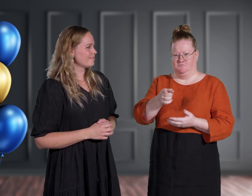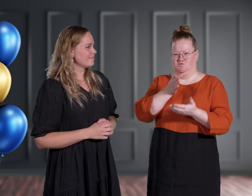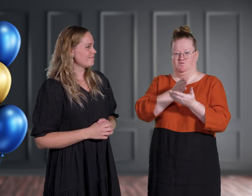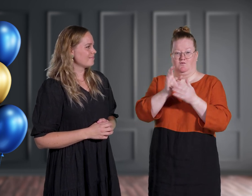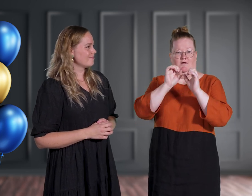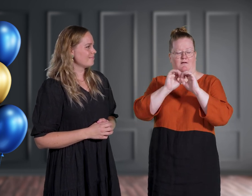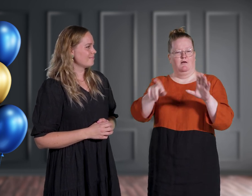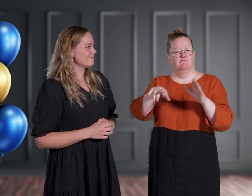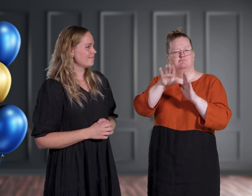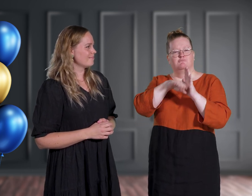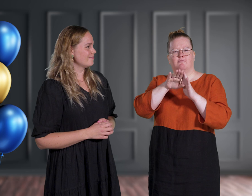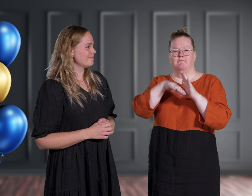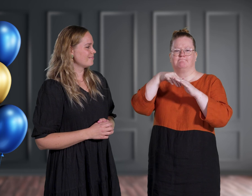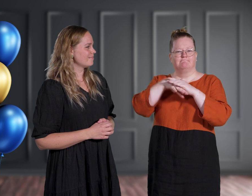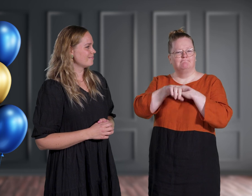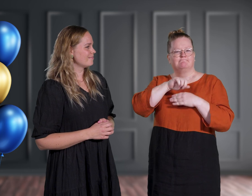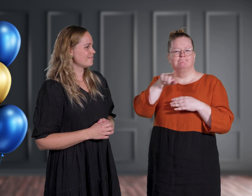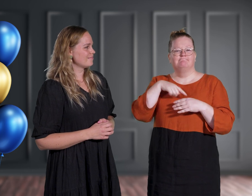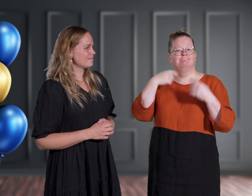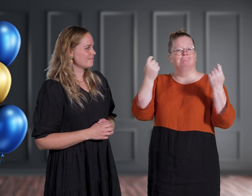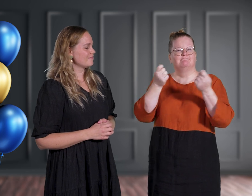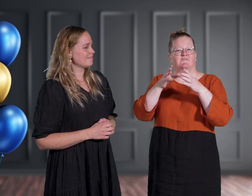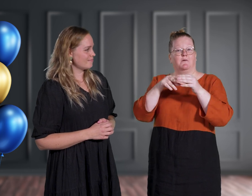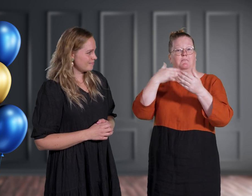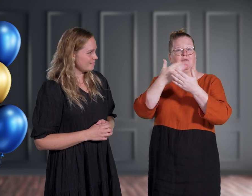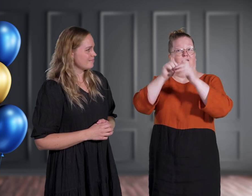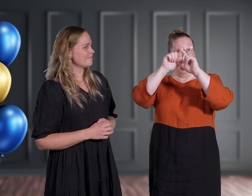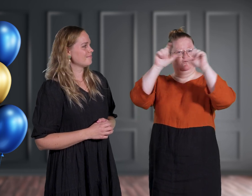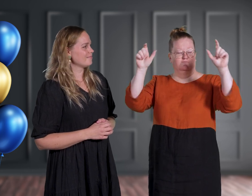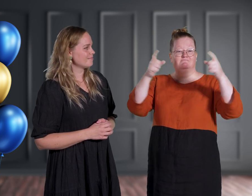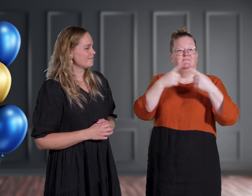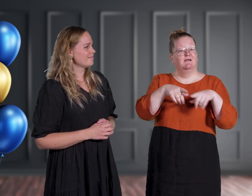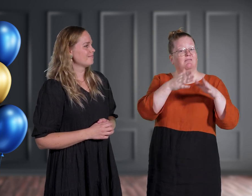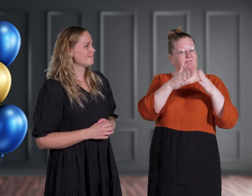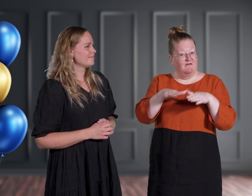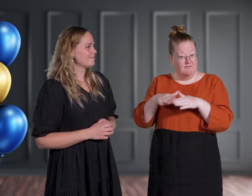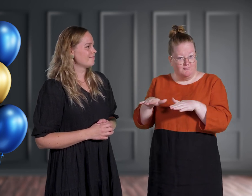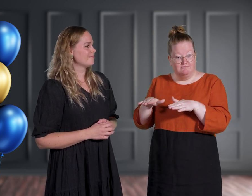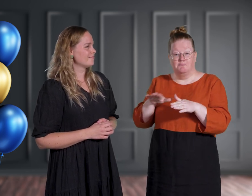Lähetyksen aikana juhlimme vapaaehtoisuutta eri tavoin.